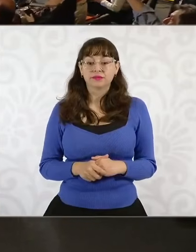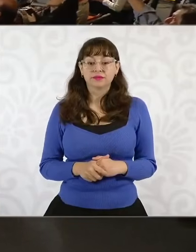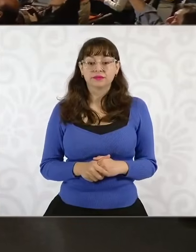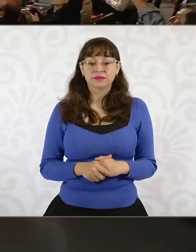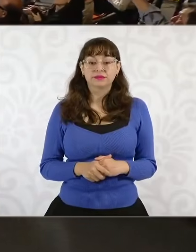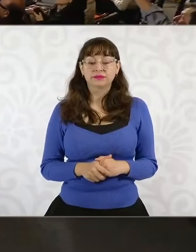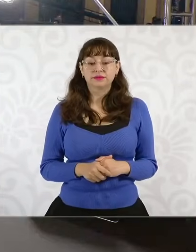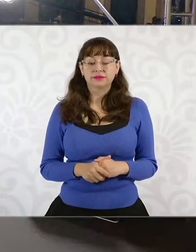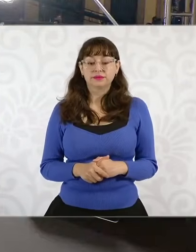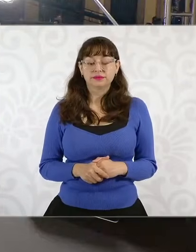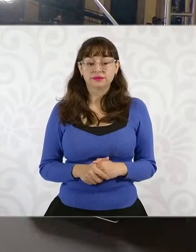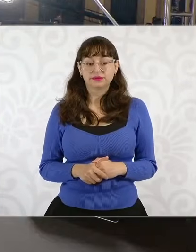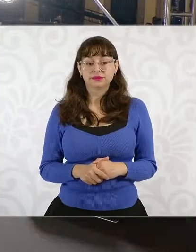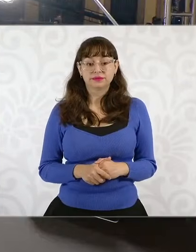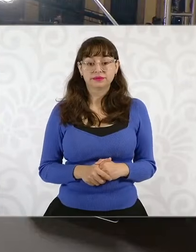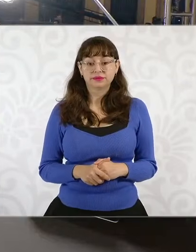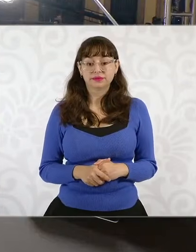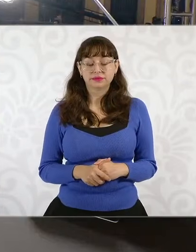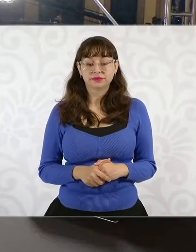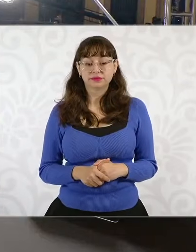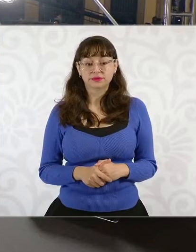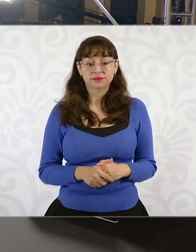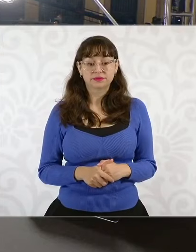Gracias.